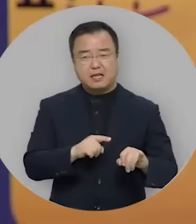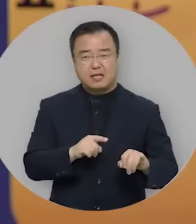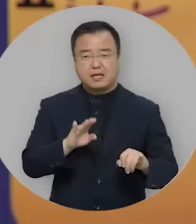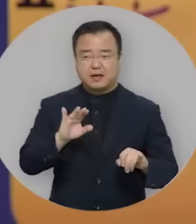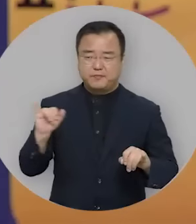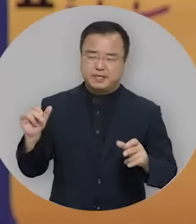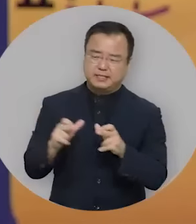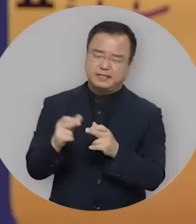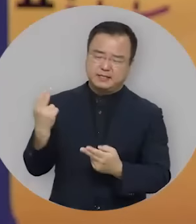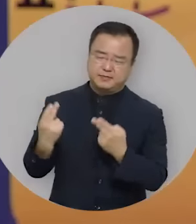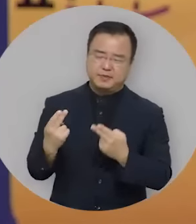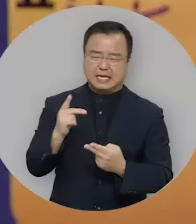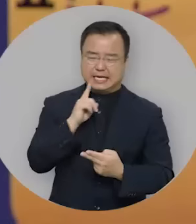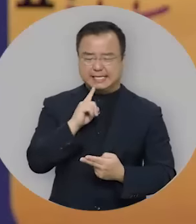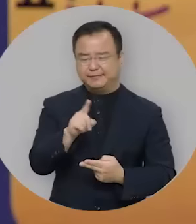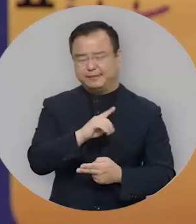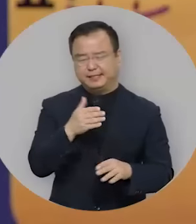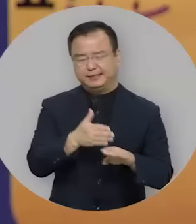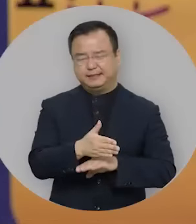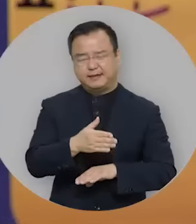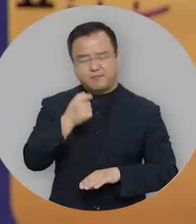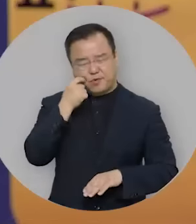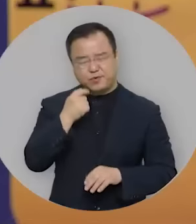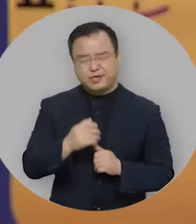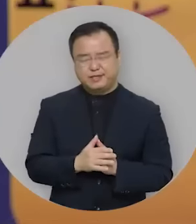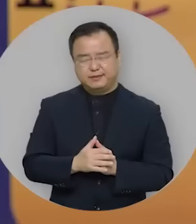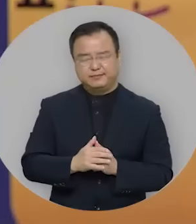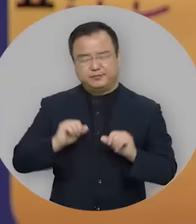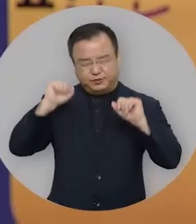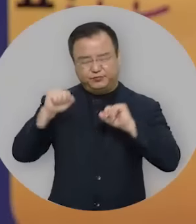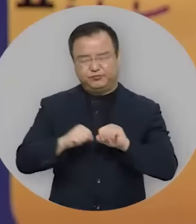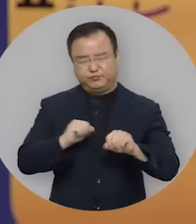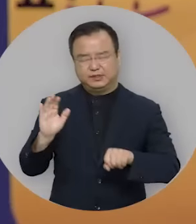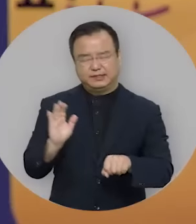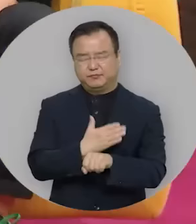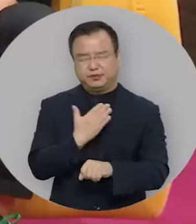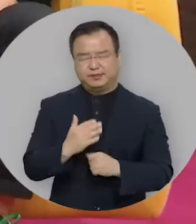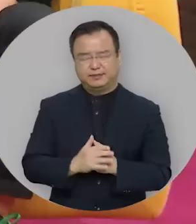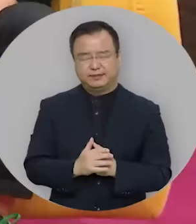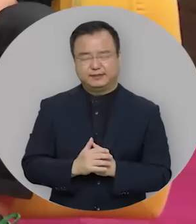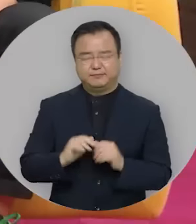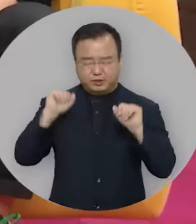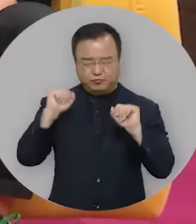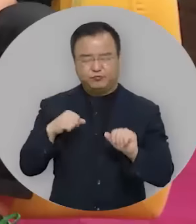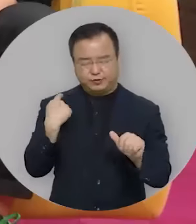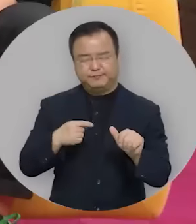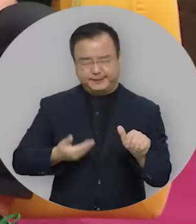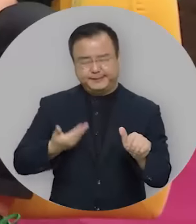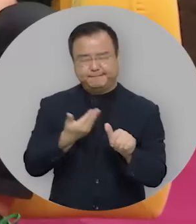비장애 아이보다 말을 못 해. 비장애 아이보다 운동성이 떨어져. 그러니 운동을 시켜야지.